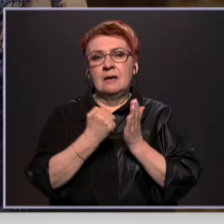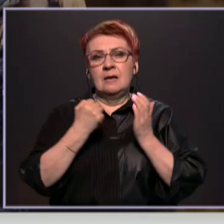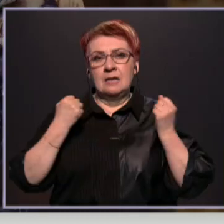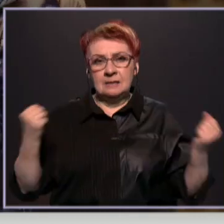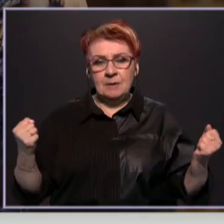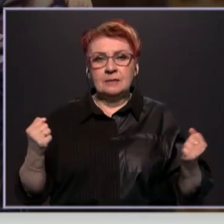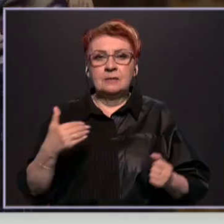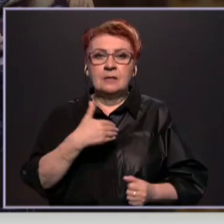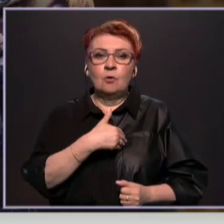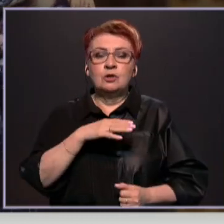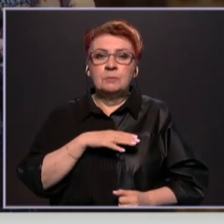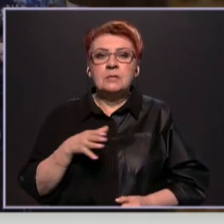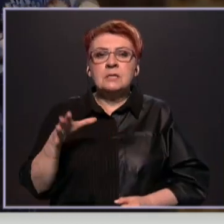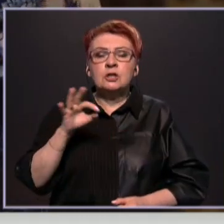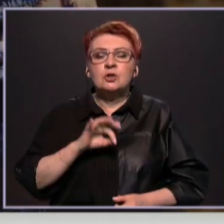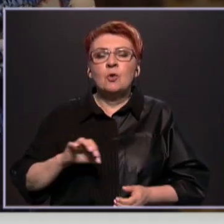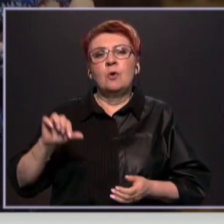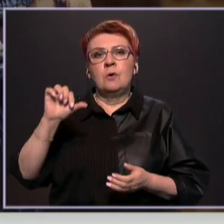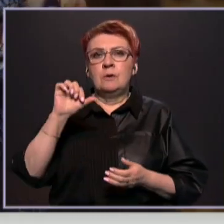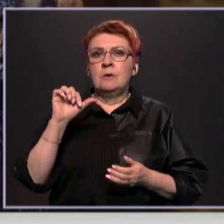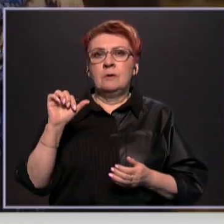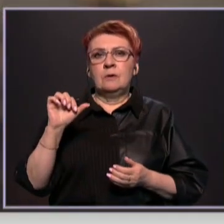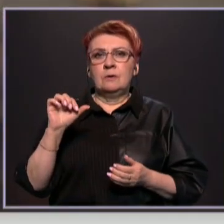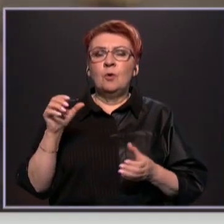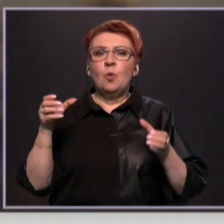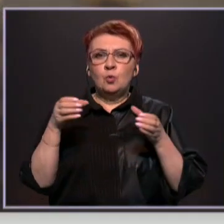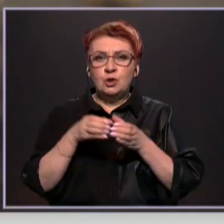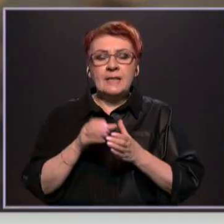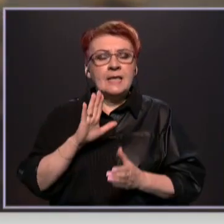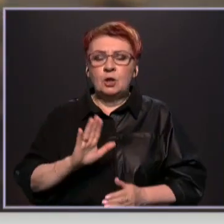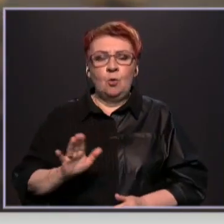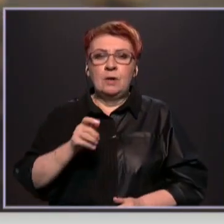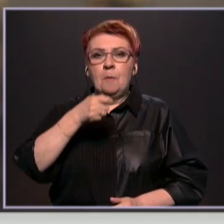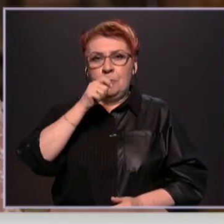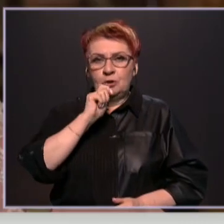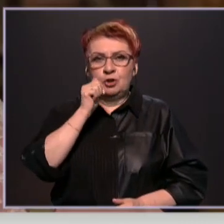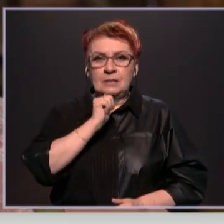это все причастницей его жертвы не только вот причастившись мы всей жизнью Почему